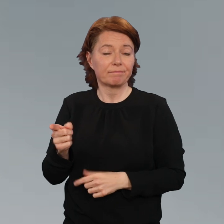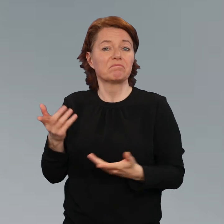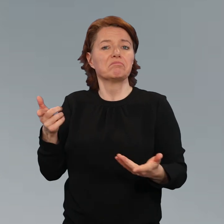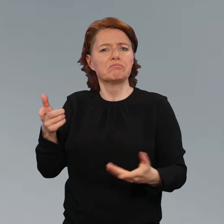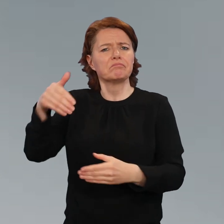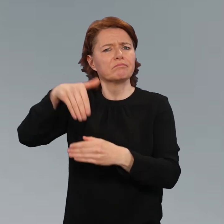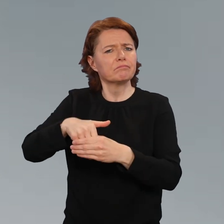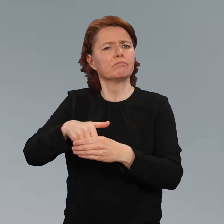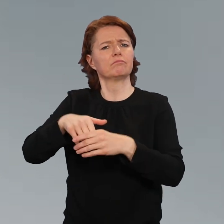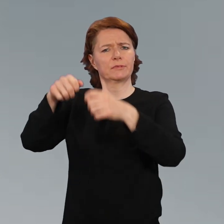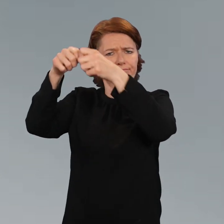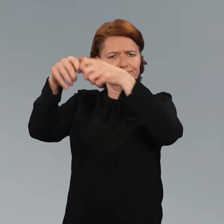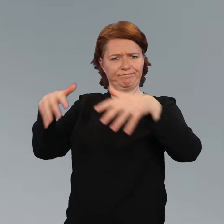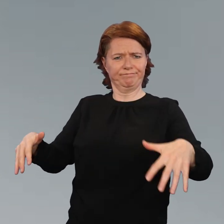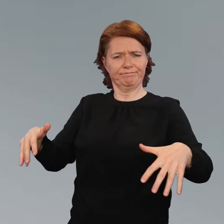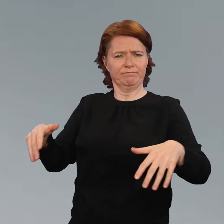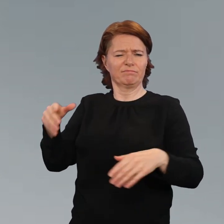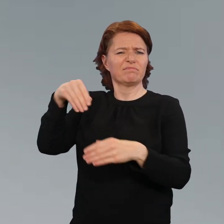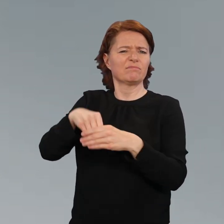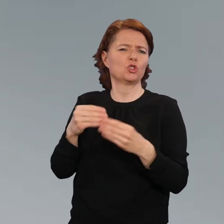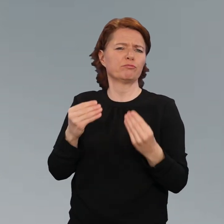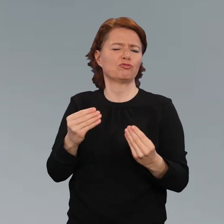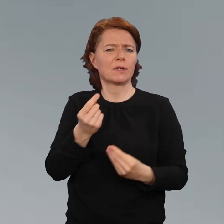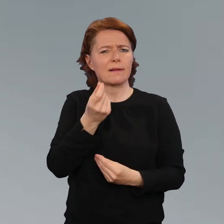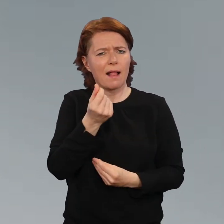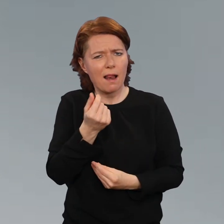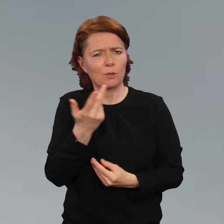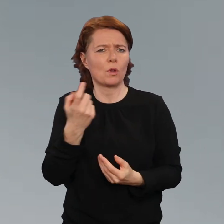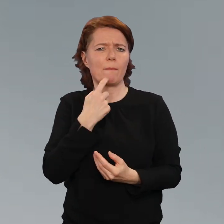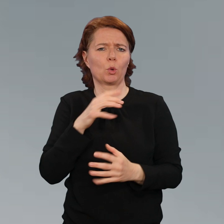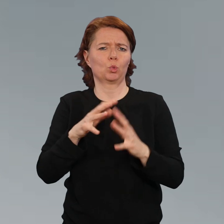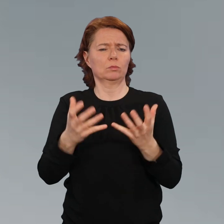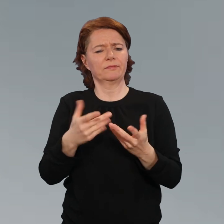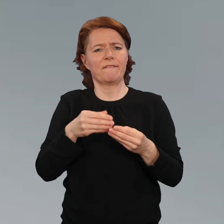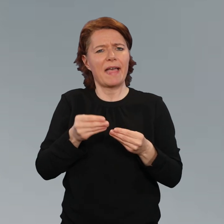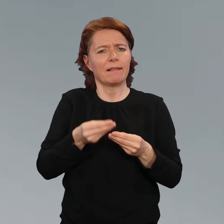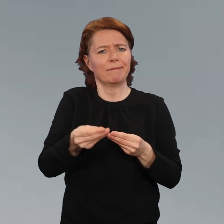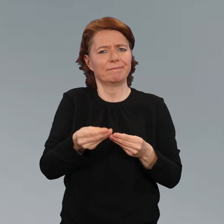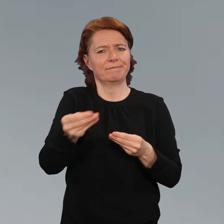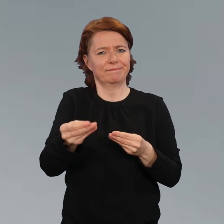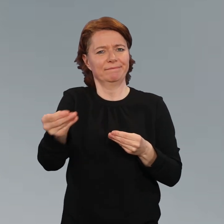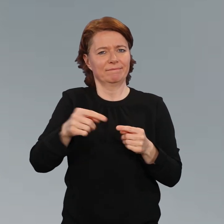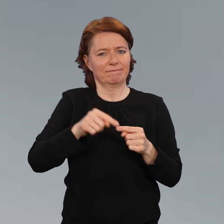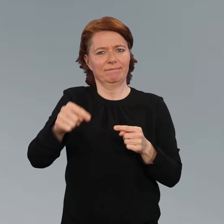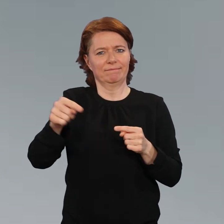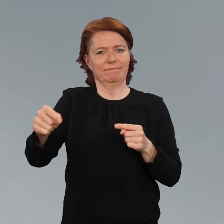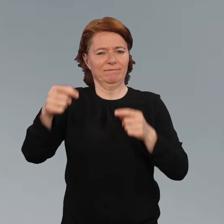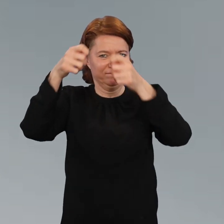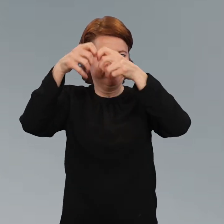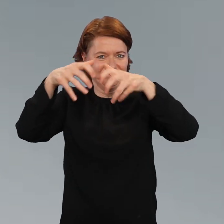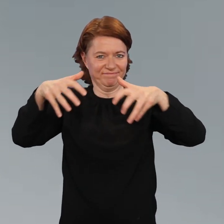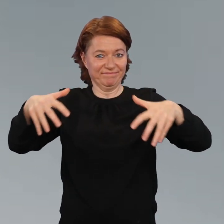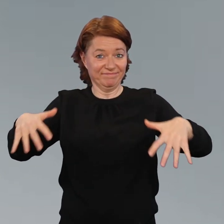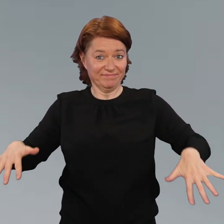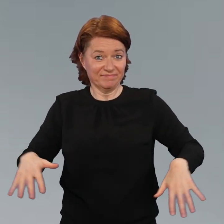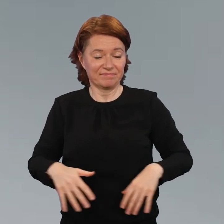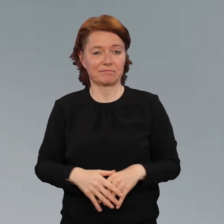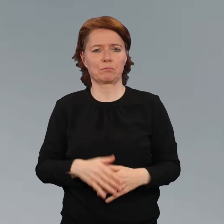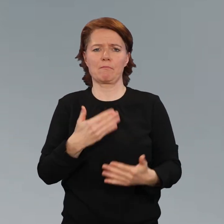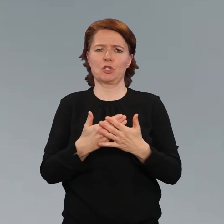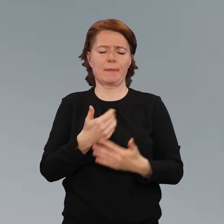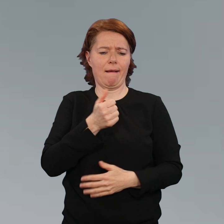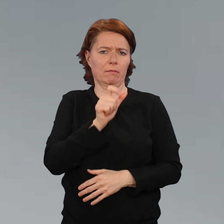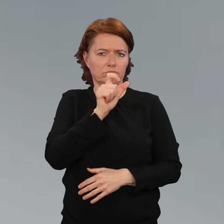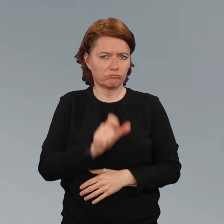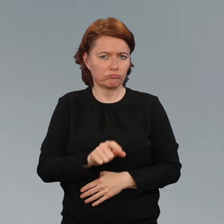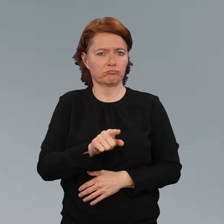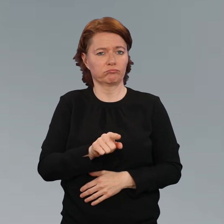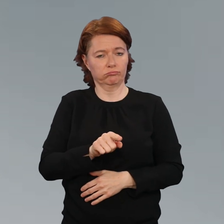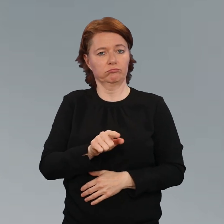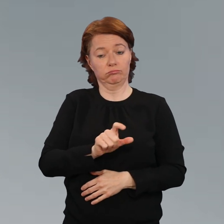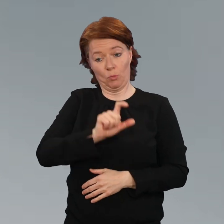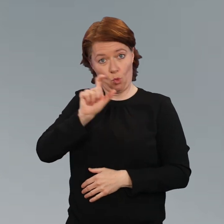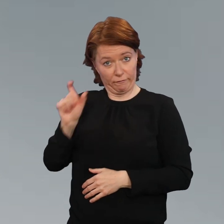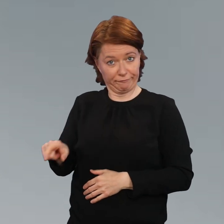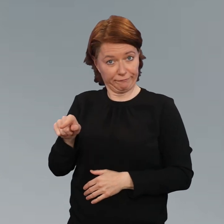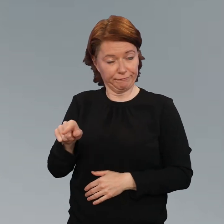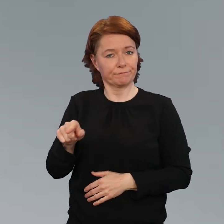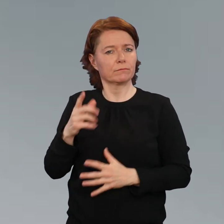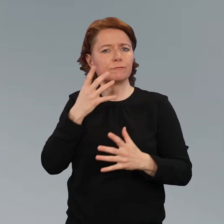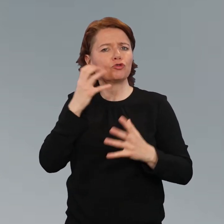um Systeme, bei denen Geld oder Produkte weitergegeben werden. Beispiel: Person A verkauft an Person B ein Shampoo